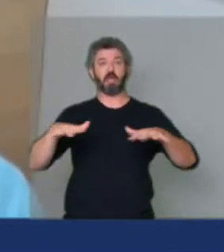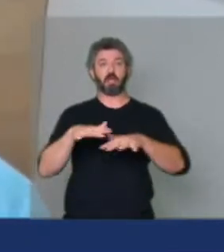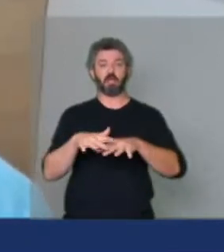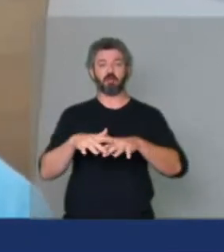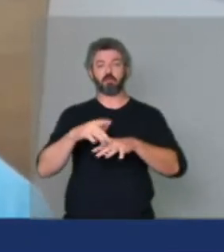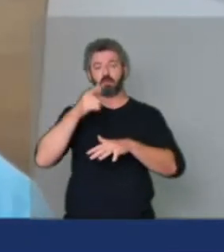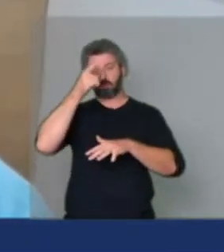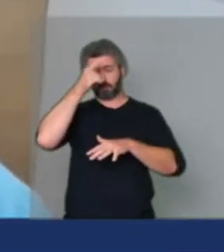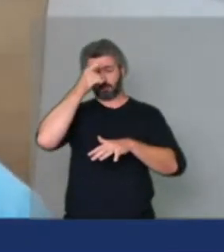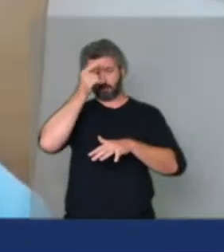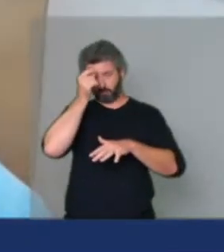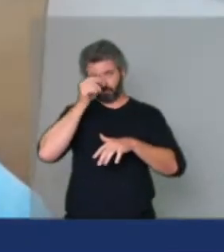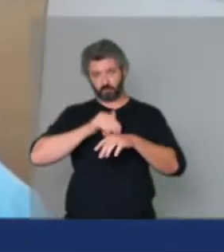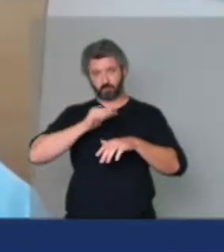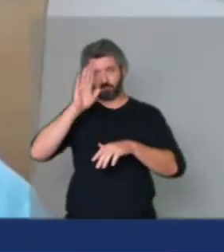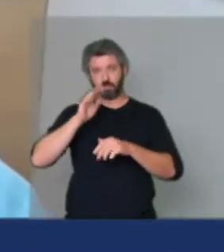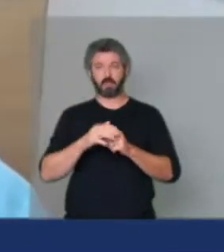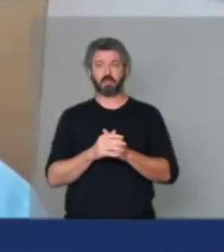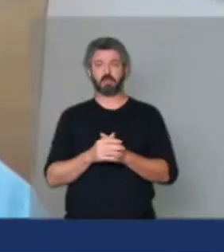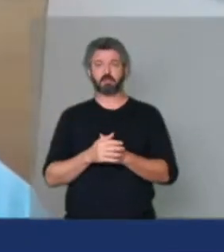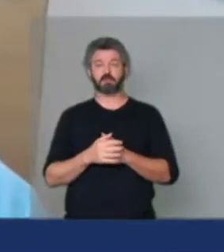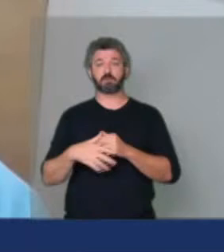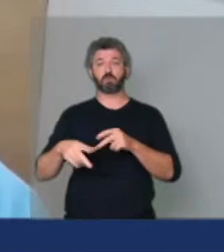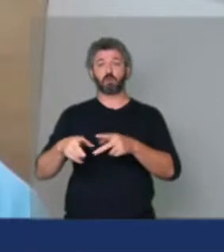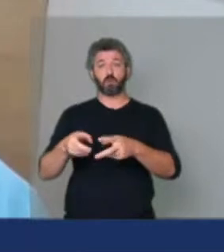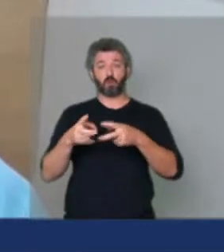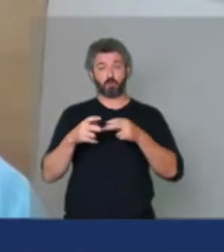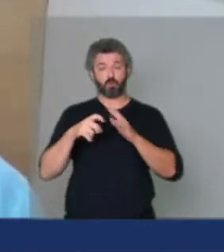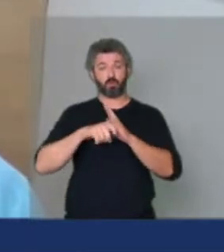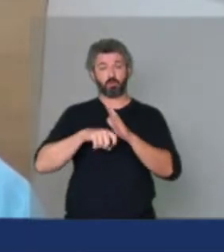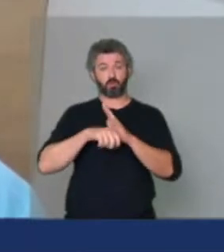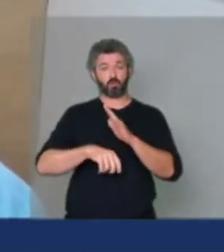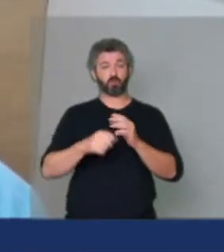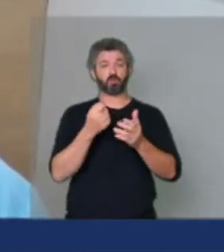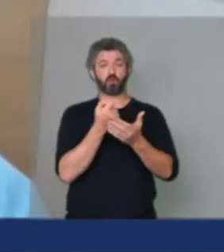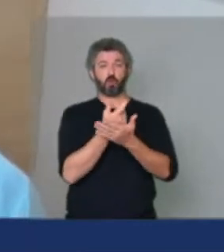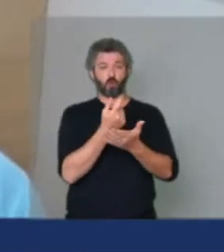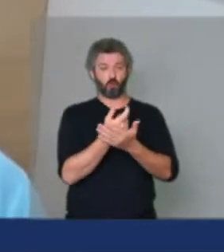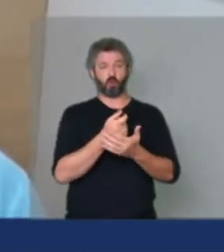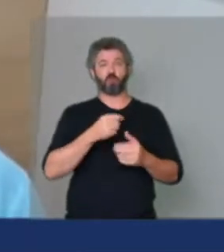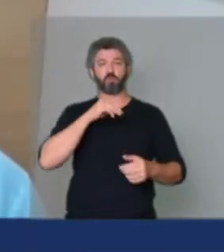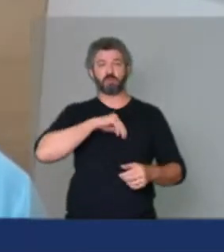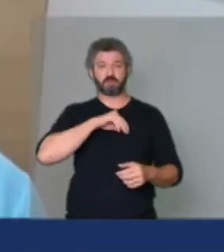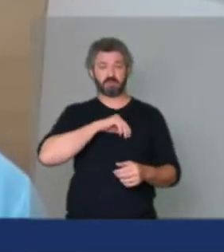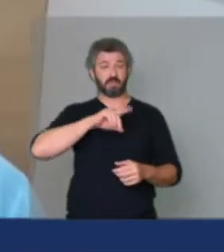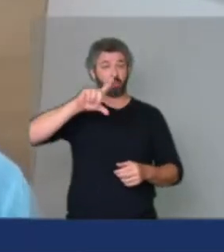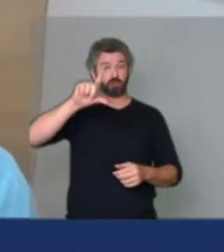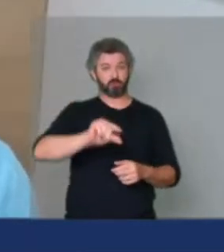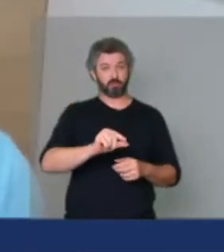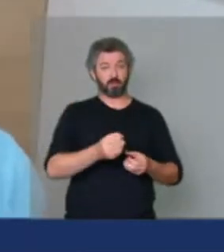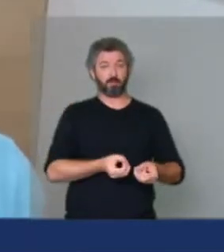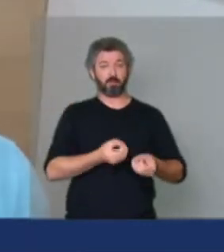ALIVIE A TRIBUTAÇÃO SOBRE O CONSUMO, SOBRE A FOLHA DE PAGAMENTO E SOBRE A PRODUÇÃ O, ONERANDO A RENDA E O PATRIMÔNIO PARA QUE A GENTE